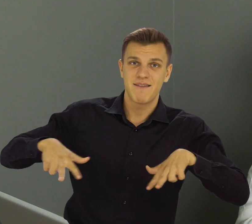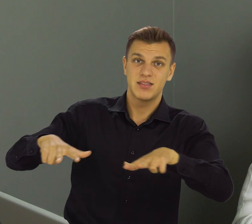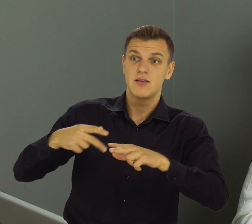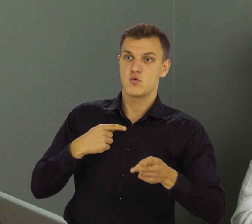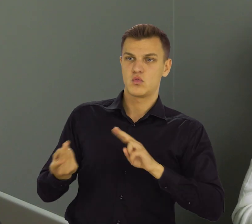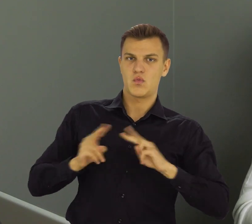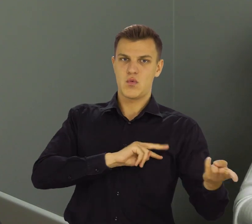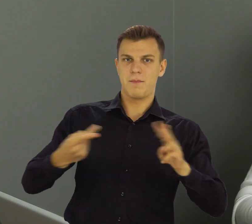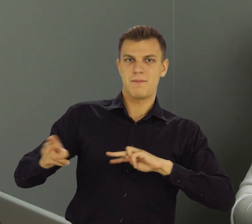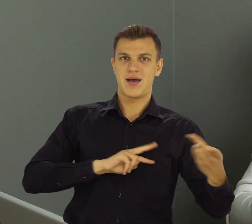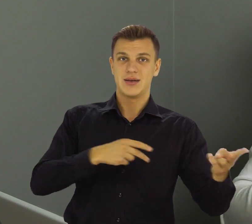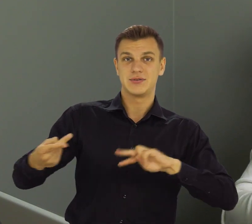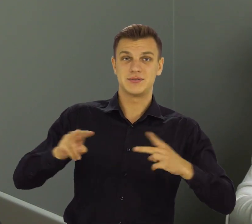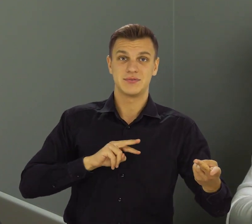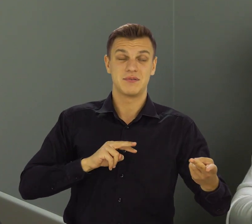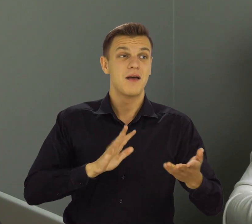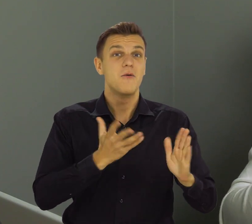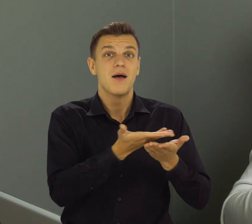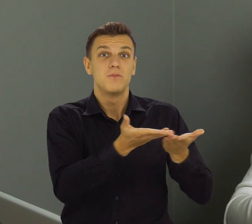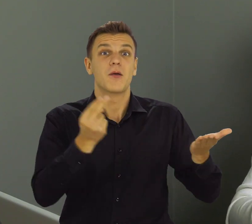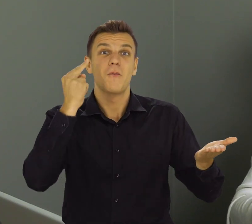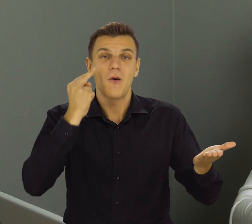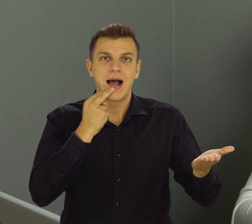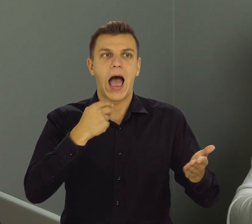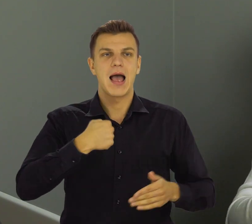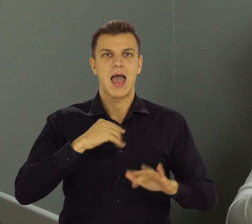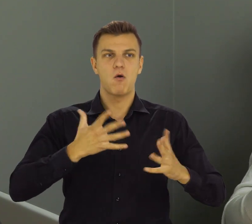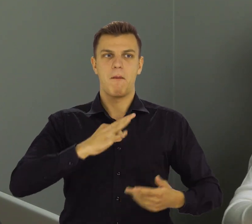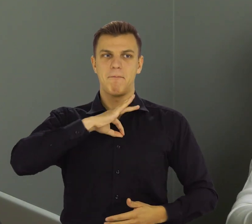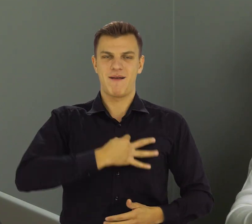Zostawaliśmy prywatnymi, osobistymi tłumaczami swoich rodziców –